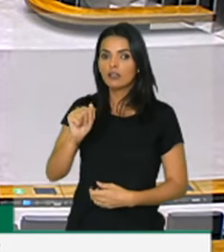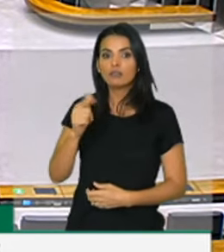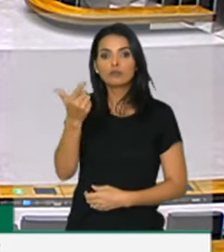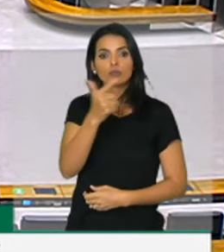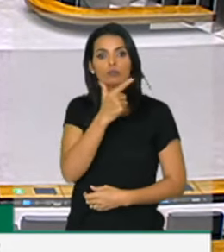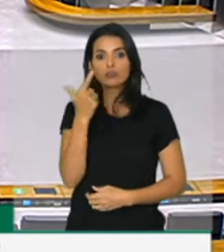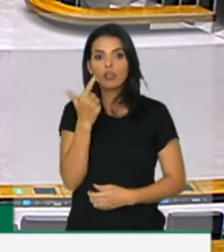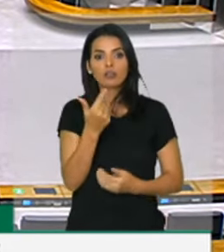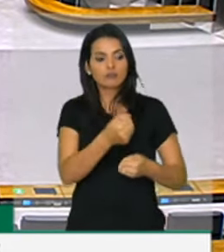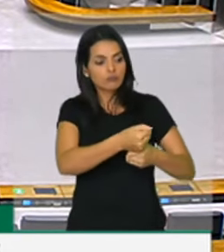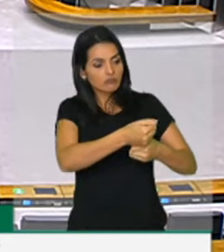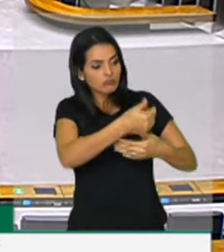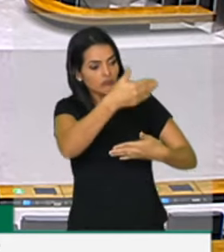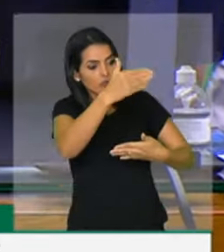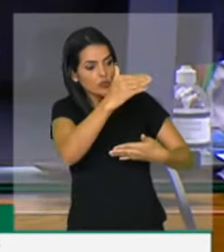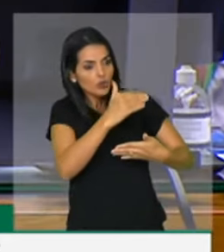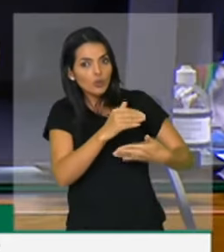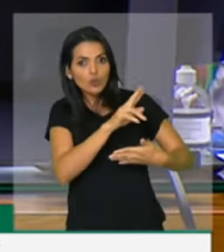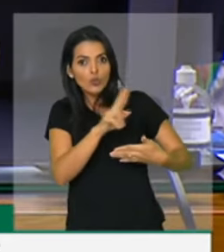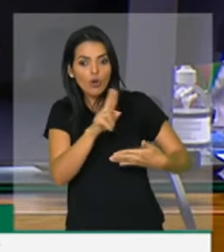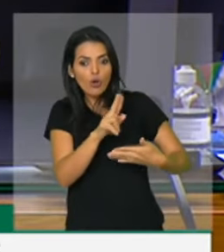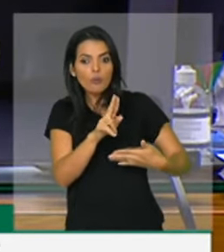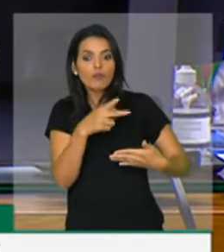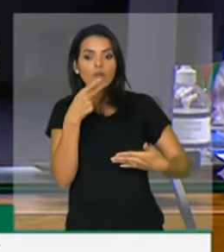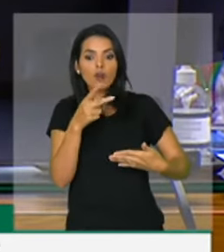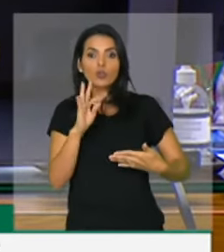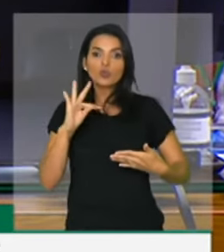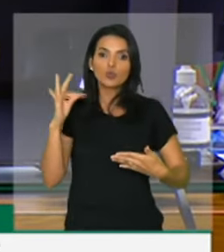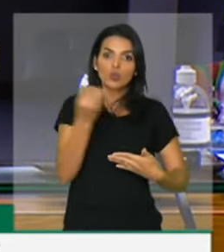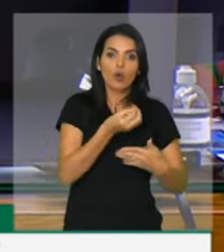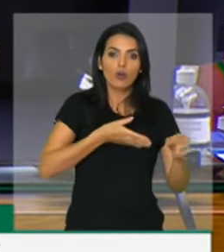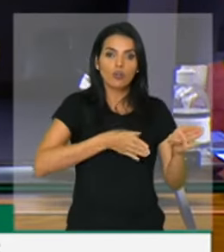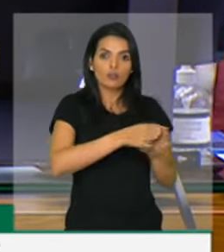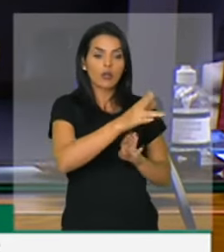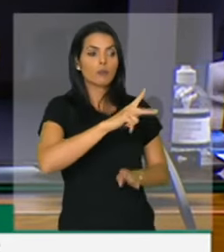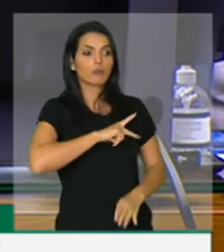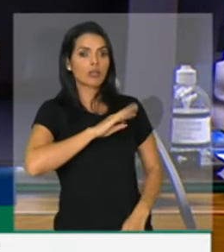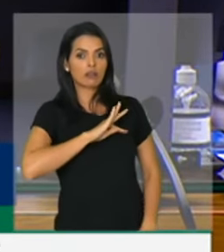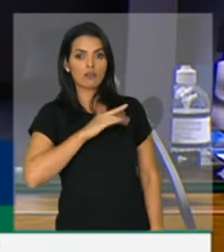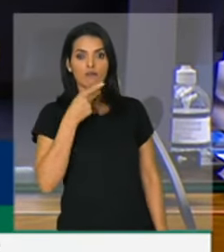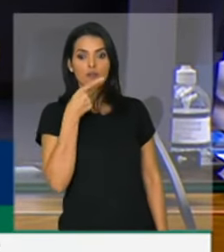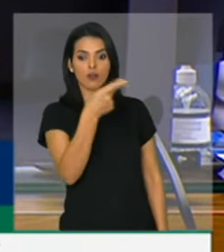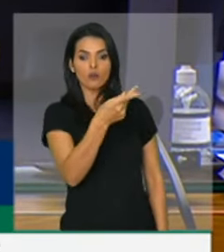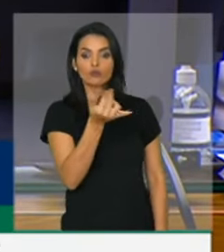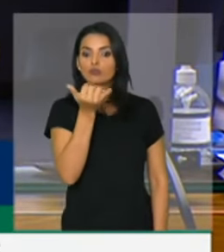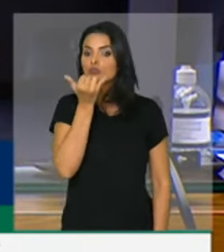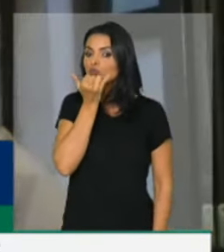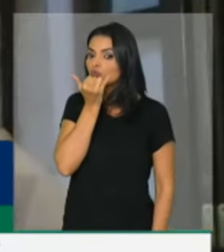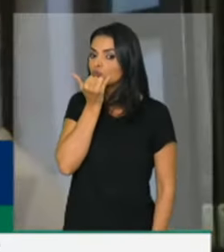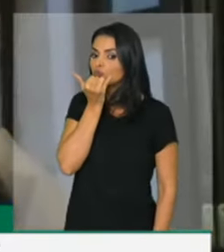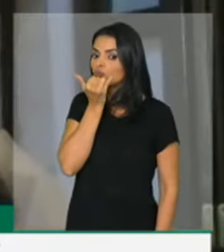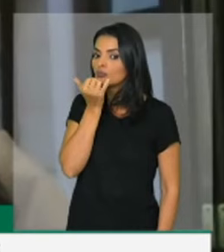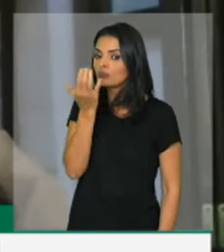PRONUNCIOU, ME DESCULPE. -- [DEPUTADA]: EU FALEI AQUI TAMBÉM, PRESIDENTE. PODE SER QUE TENHA UMA DIFICULDADE DO SISTEMA REMOTO MAS EU FALEI TAMBÉ M. [PRESIDENTE]: É A SEGUNDA VEZ QUE ACONTECE COM O